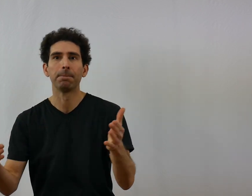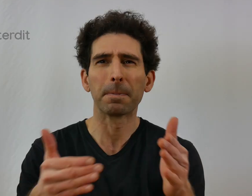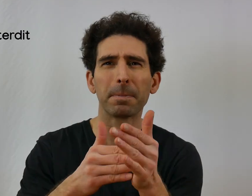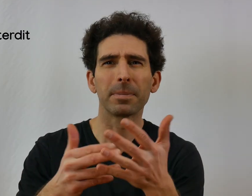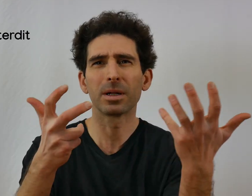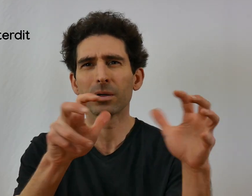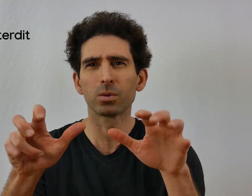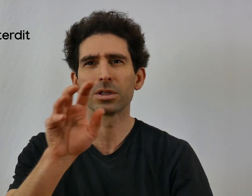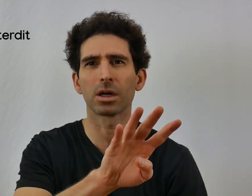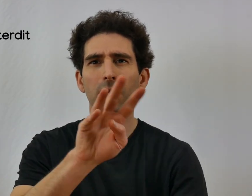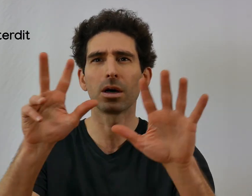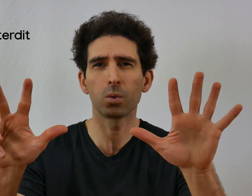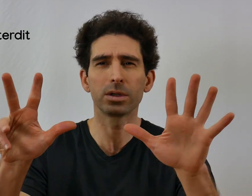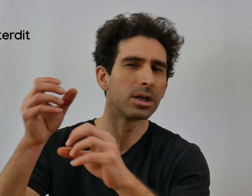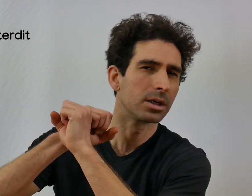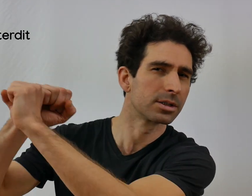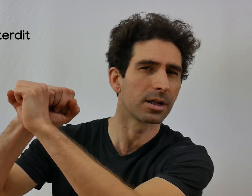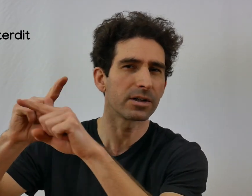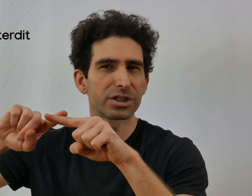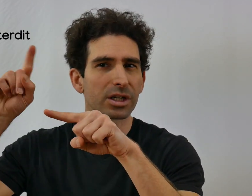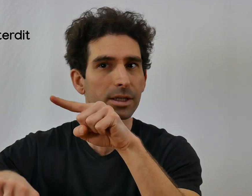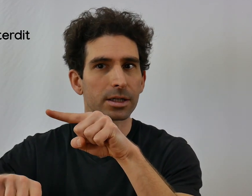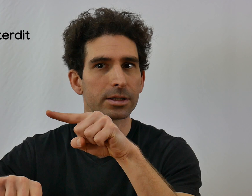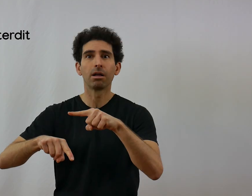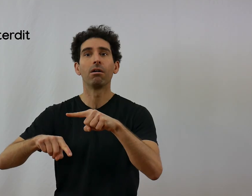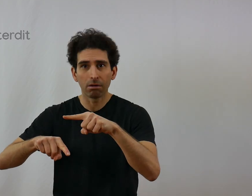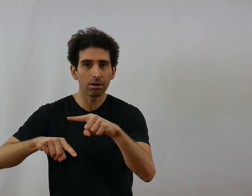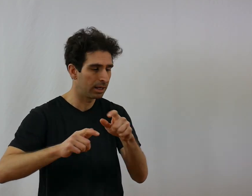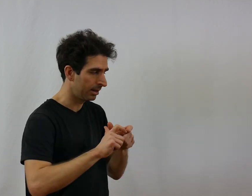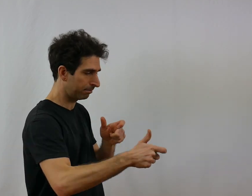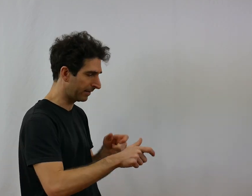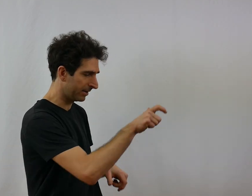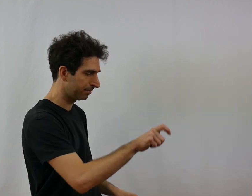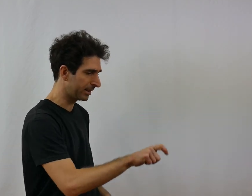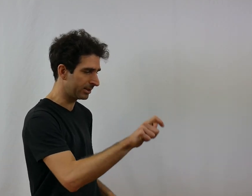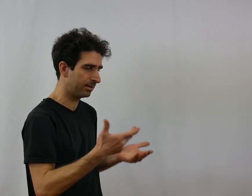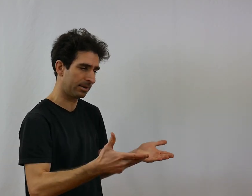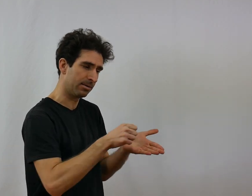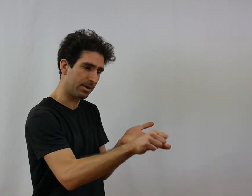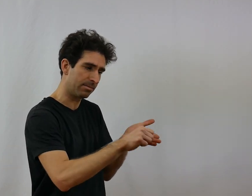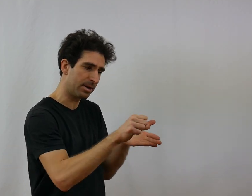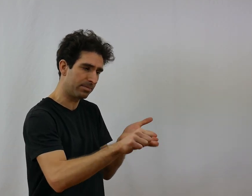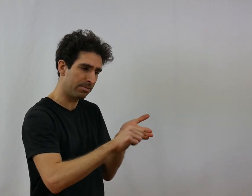Cependant, en 1848, l’esclavage est aboli. Il faut alors payer les personnes